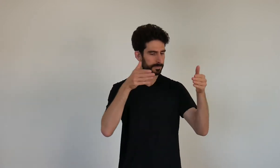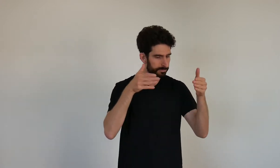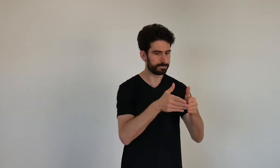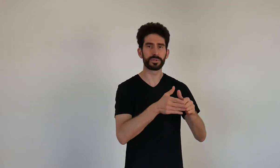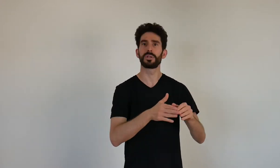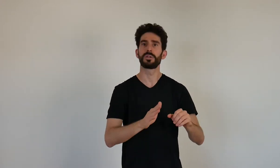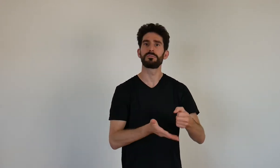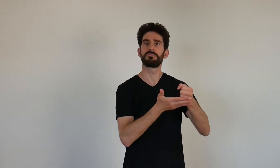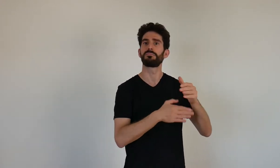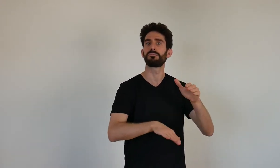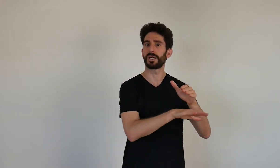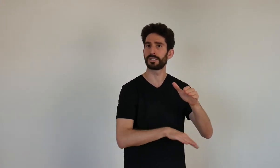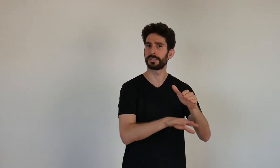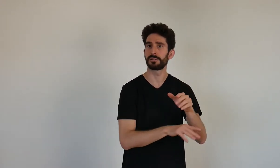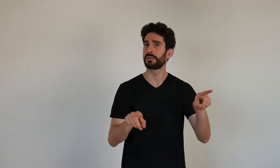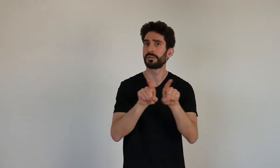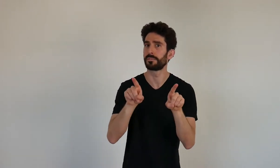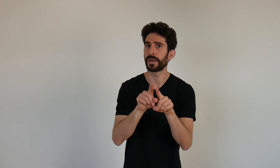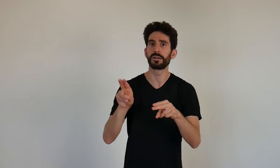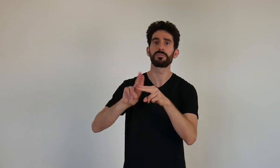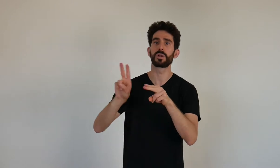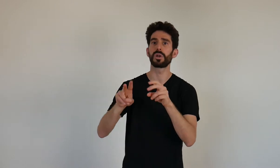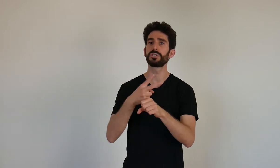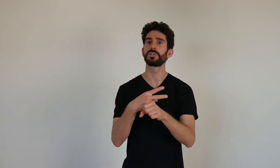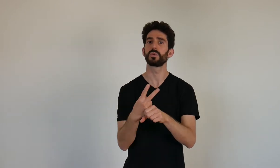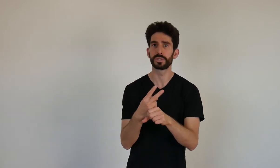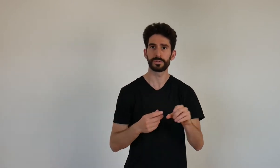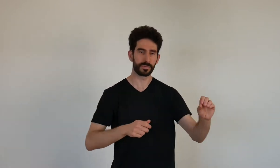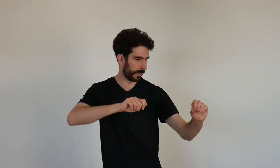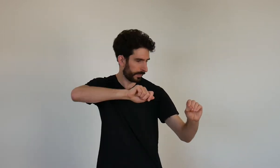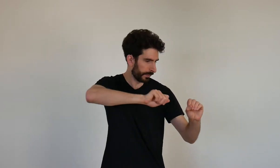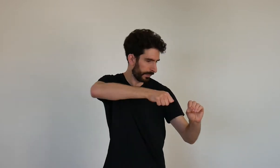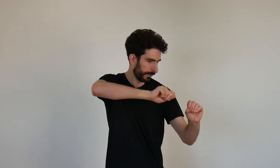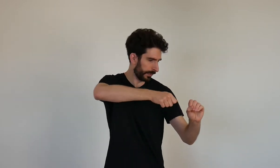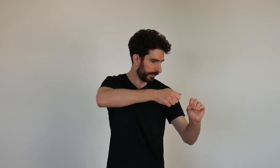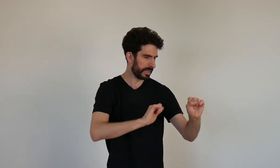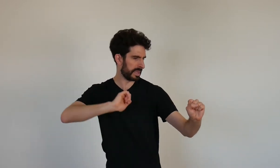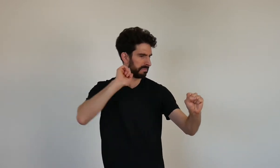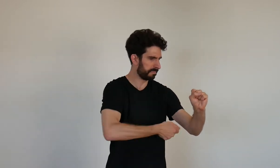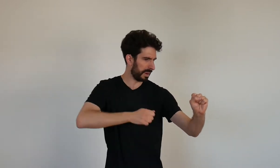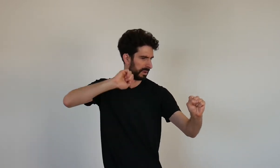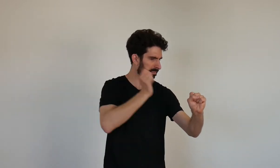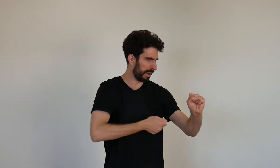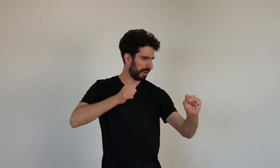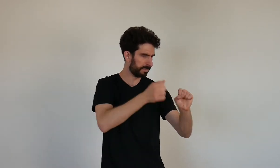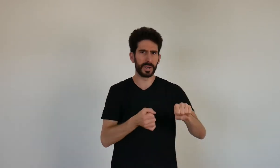ou de soutien C'est pareil que le bricolage : visser, taper,